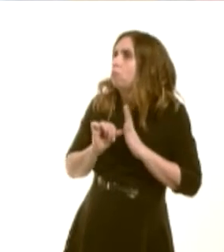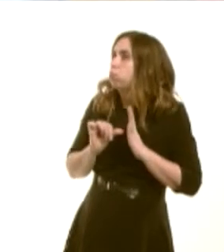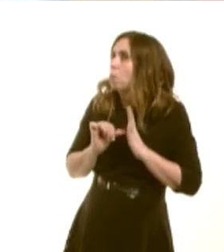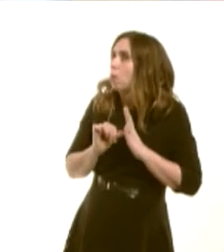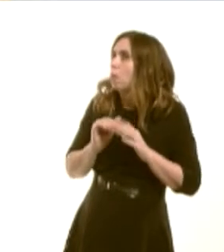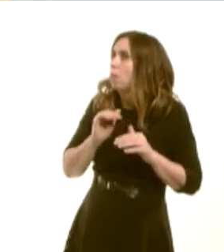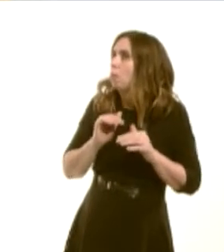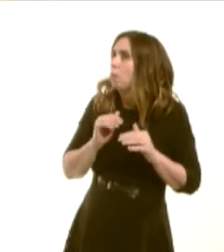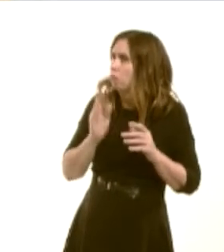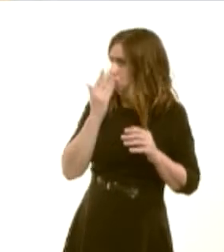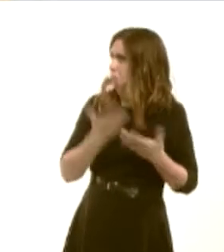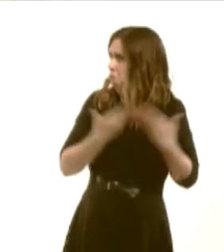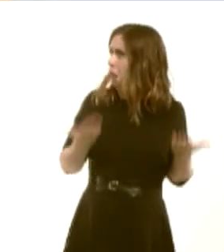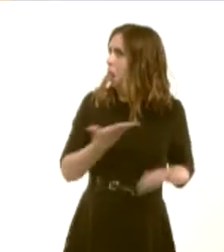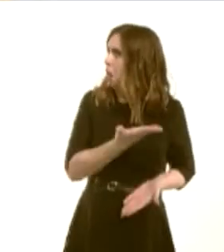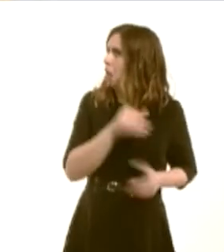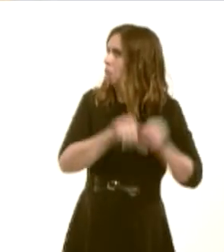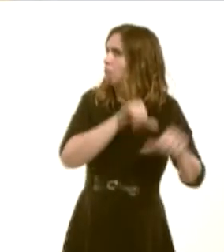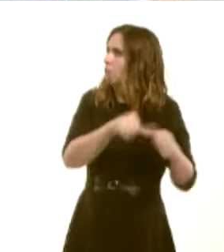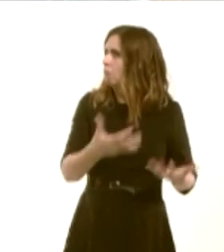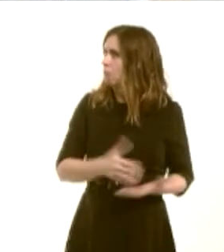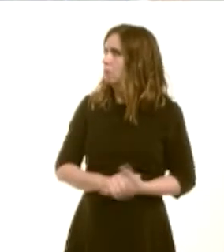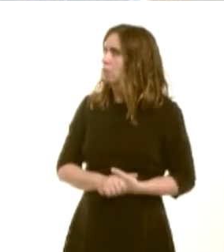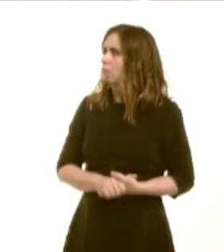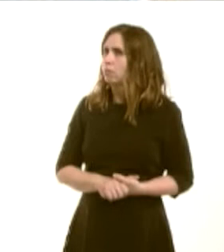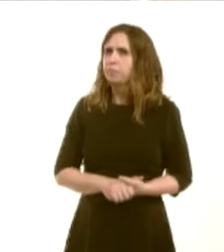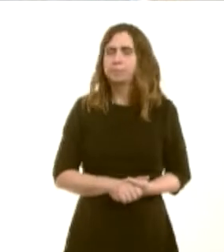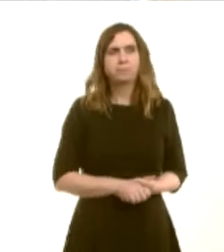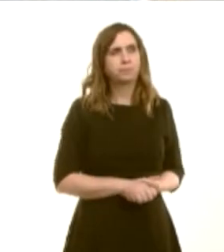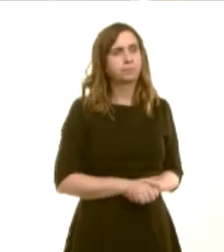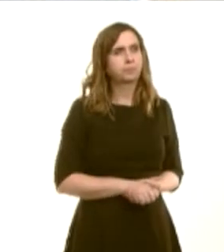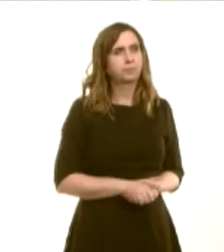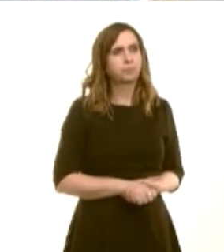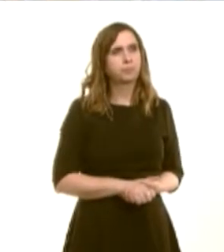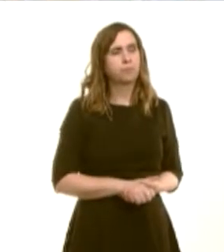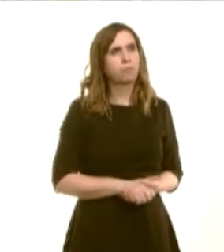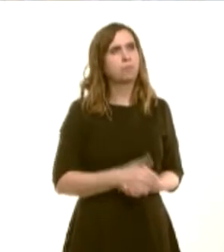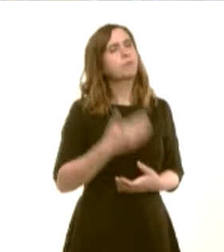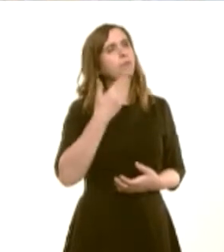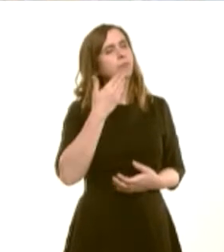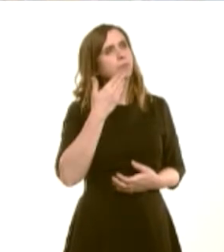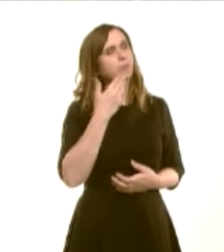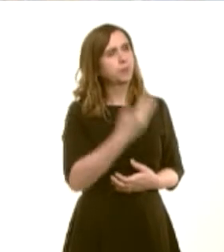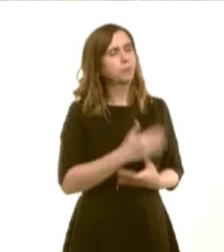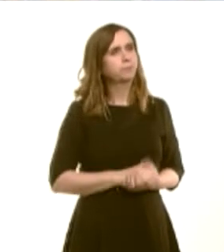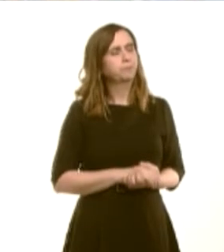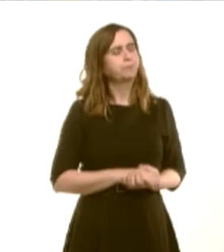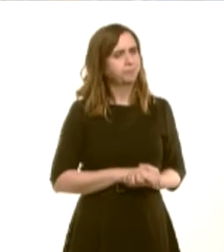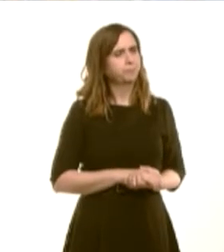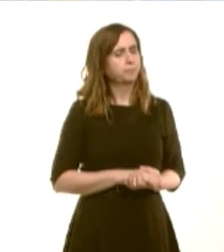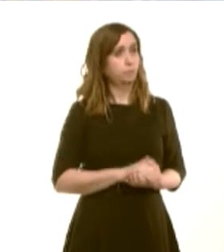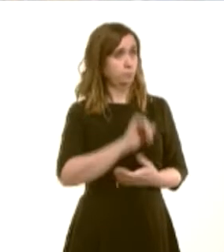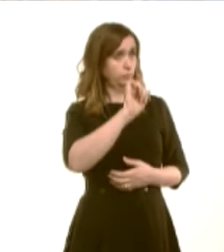Suzy Davies: Brif Weinidog, yn eich tystiolaeth iír Pwyllgor Craffu ar Waith y Prif Weinidog